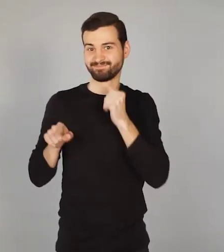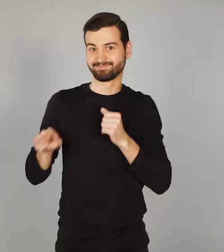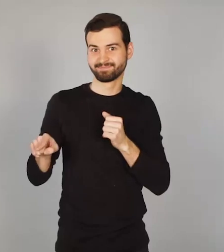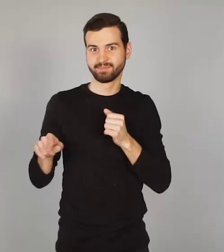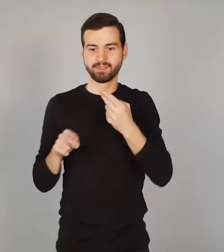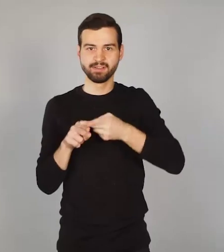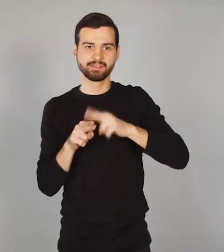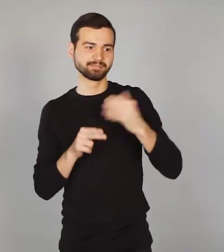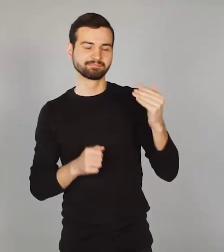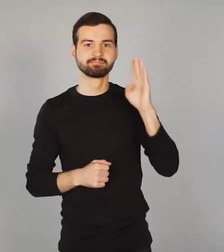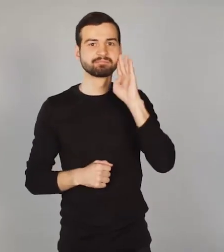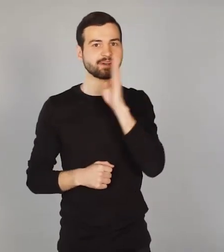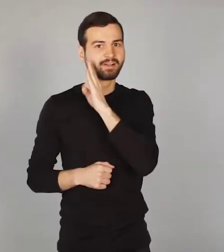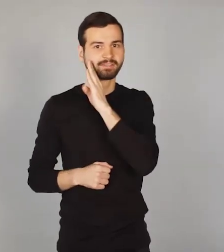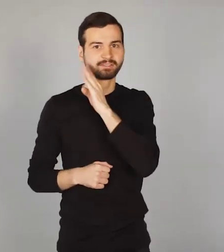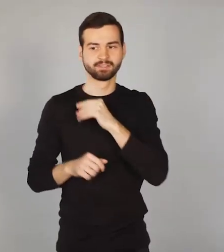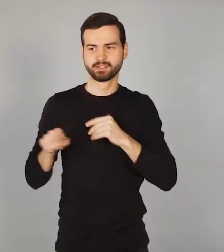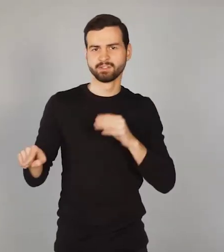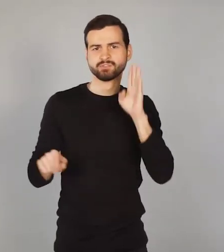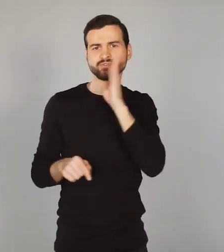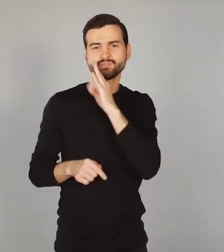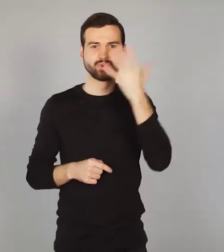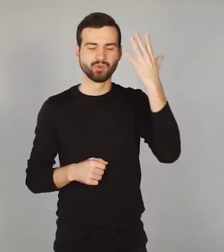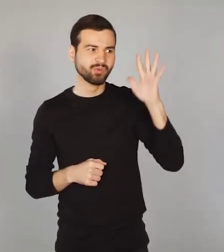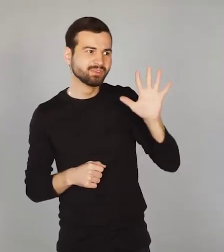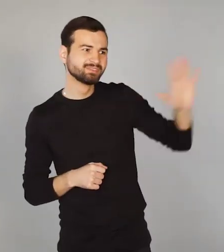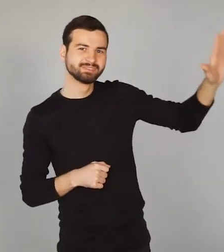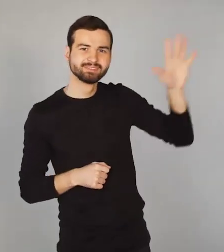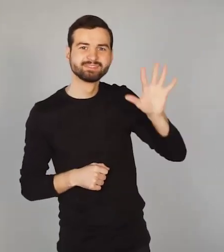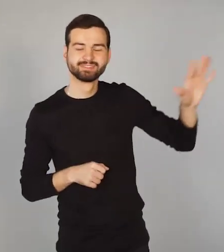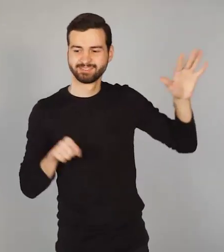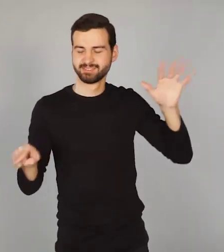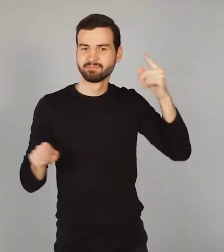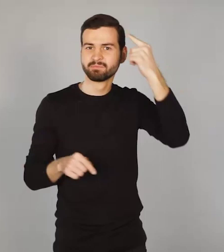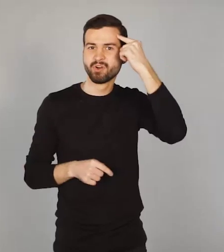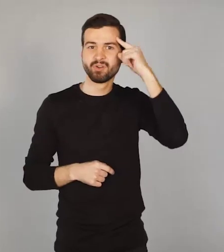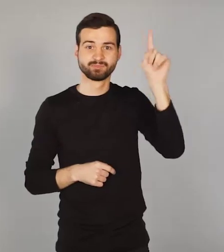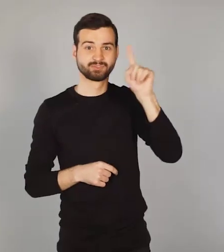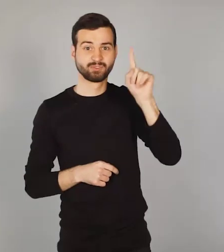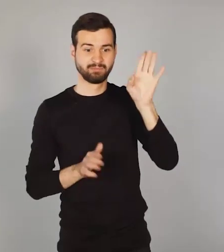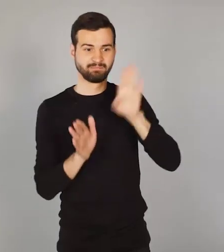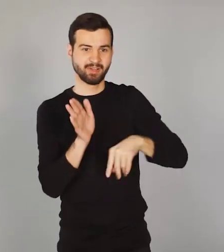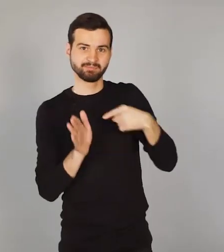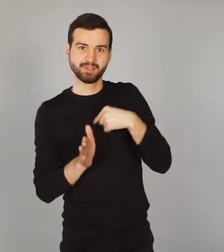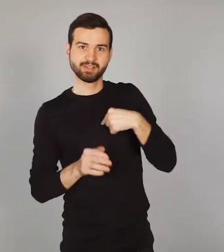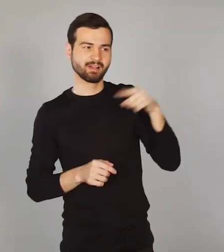Это его мать. Женщина отстраняет его рукой. Она понимает, что без нее